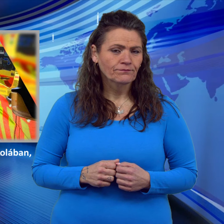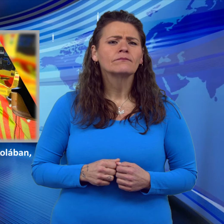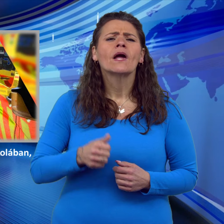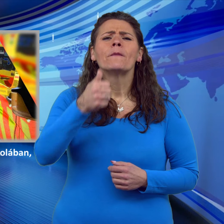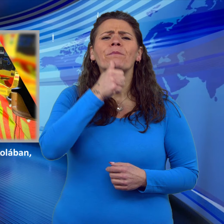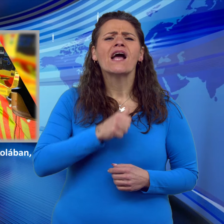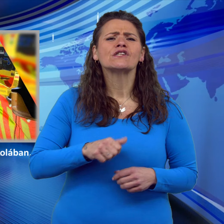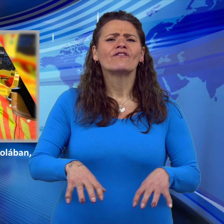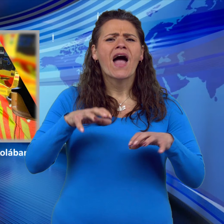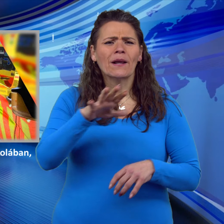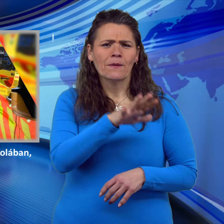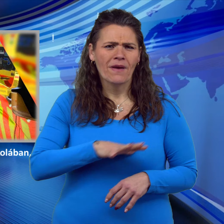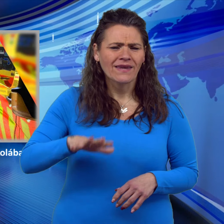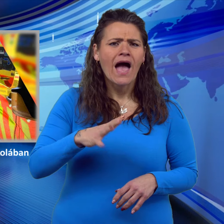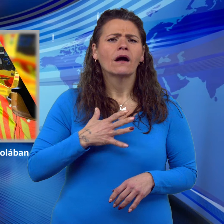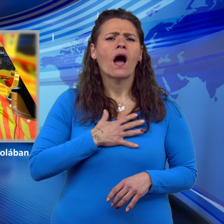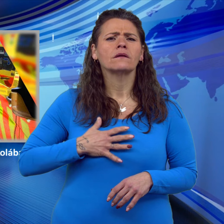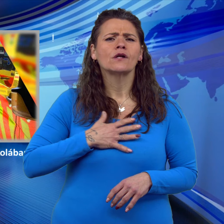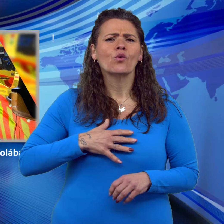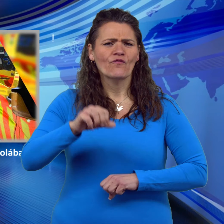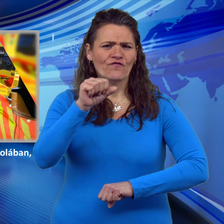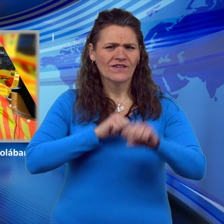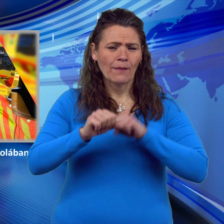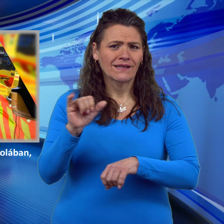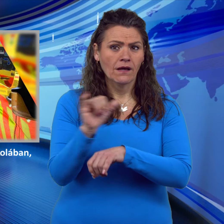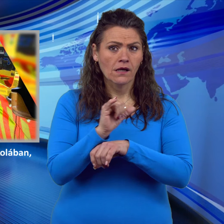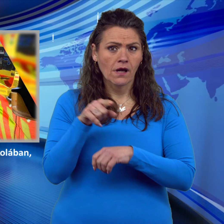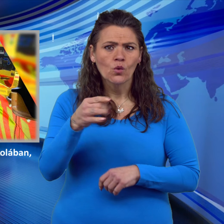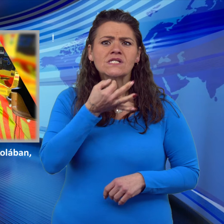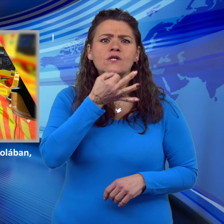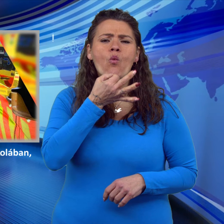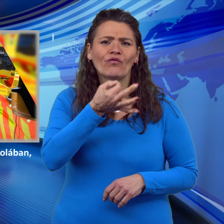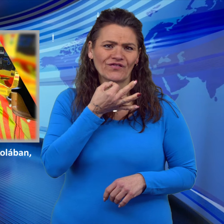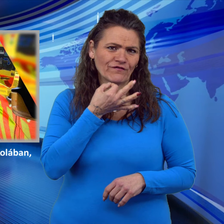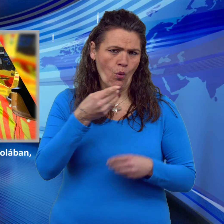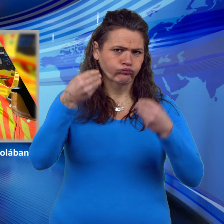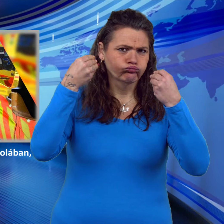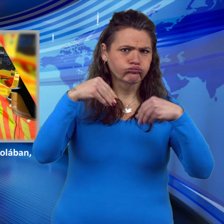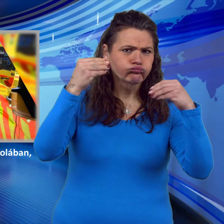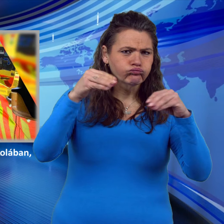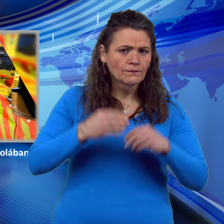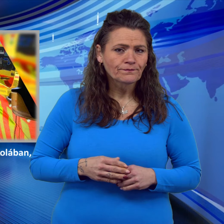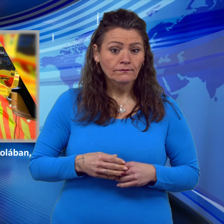A Pest vármegyei katasztrófavédelmi igazgatóság szóvivője elmondta,